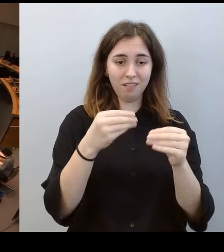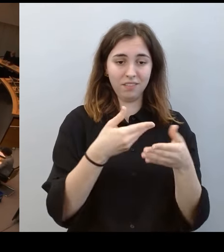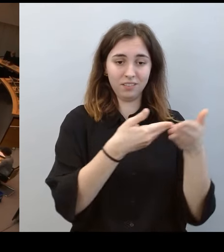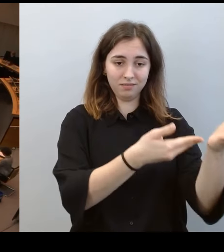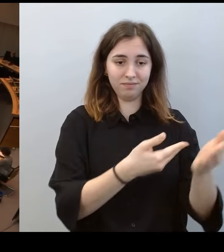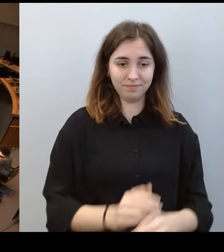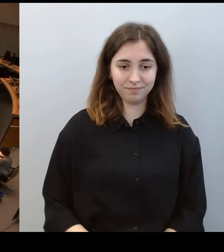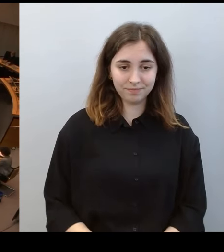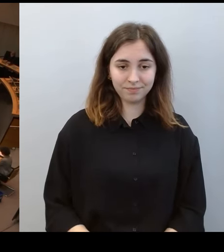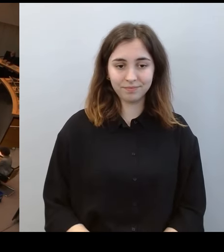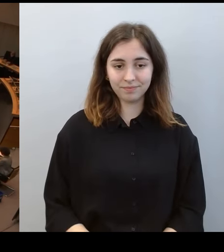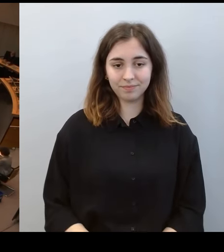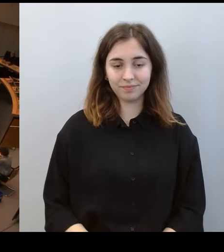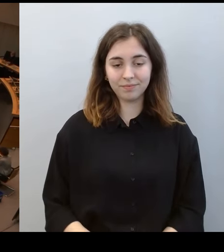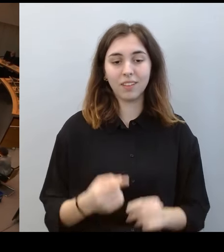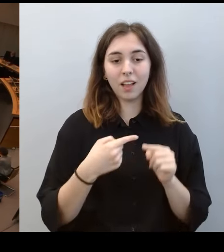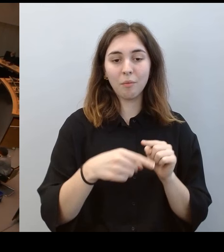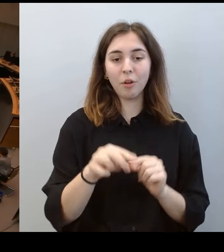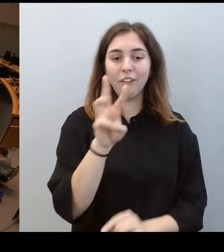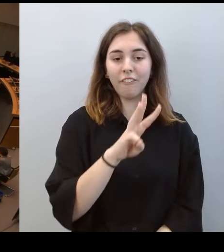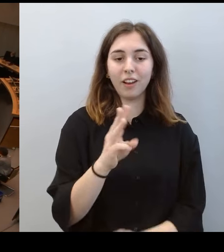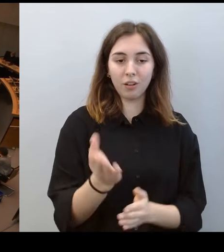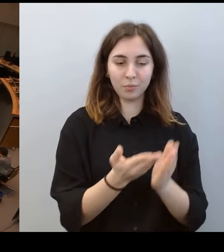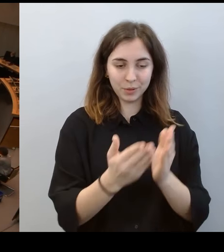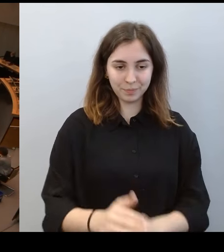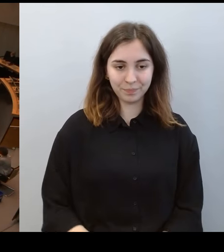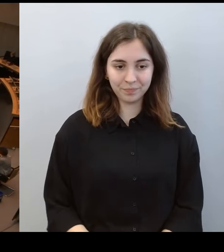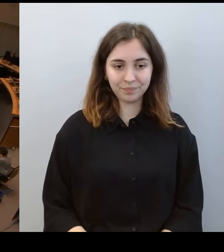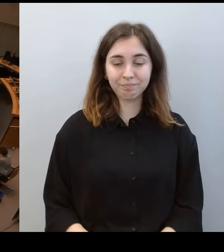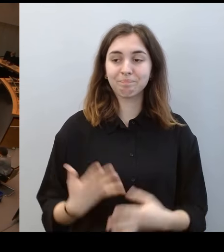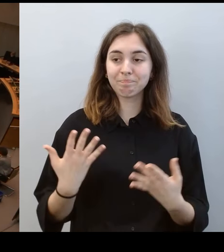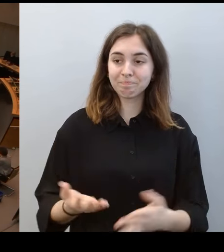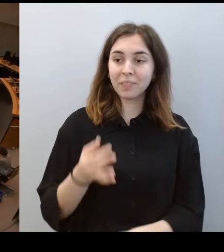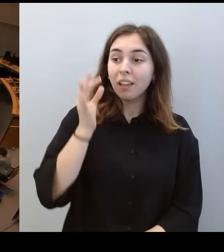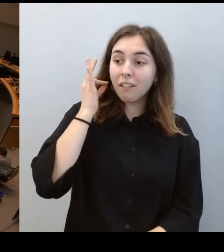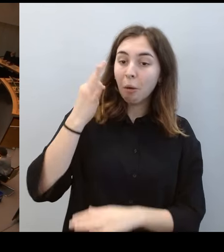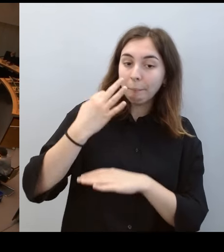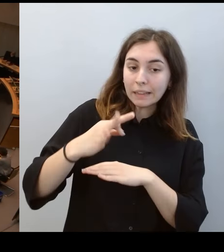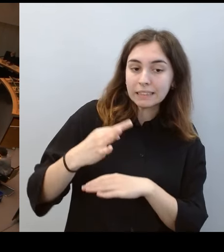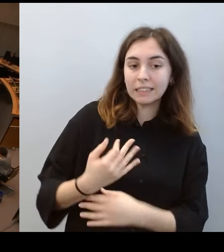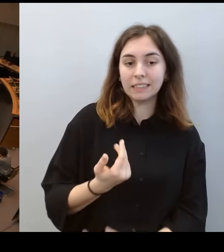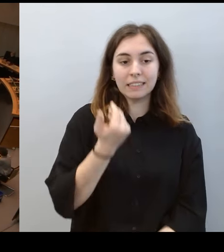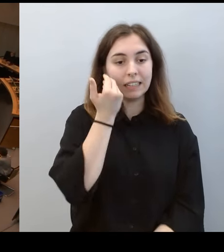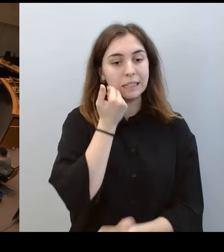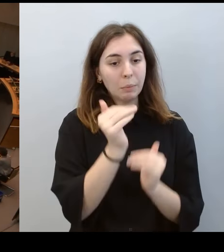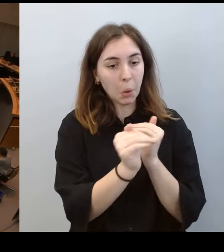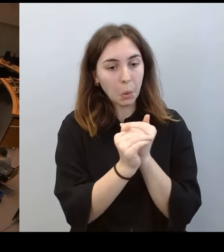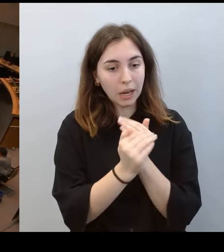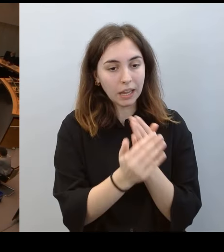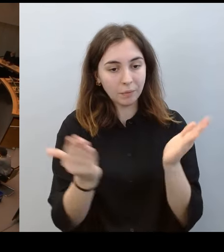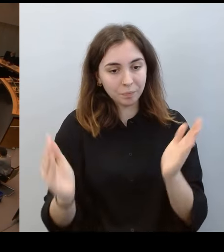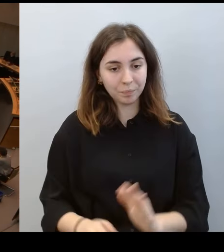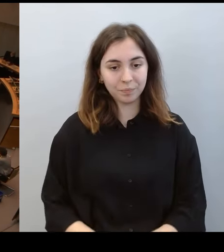Frau Präsidentin! Geschätzte Kolleginnen und Kollegen! Heute spreche ich über einen wesentlichen Schritt zu